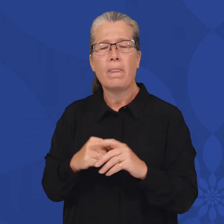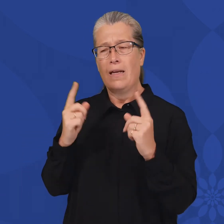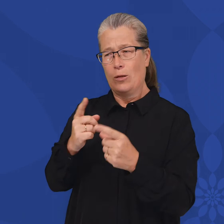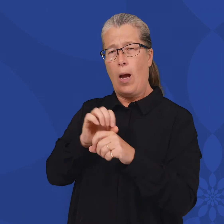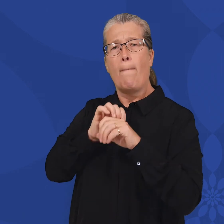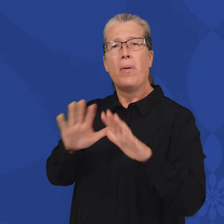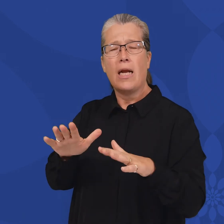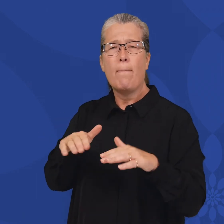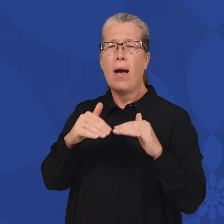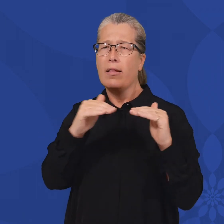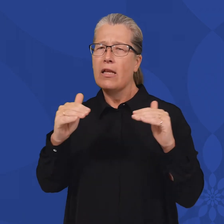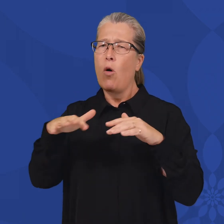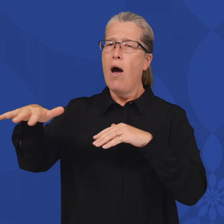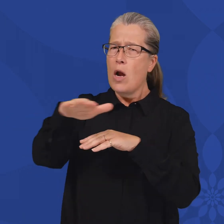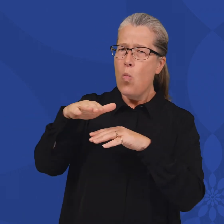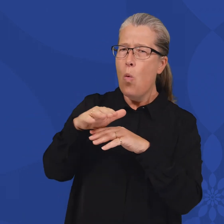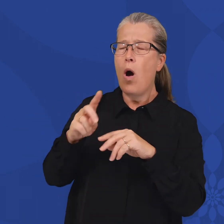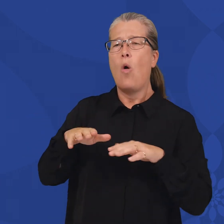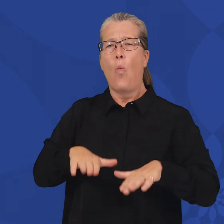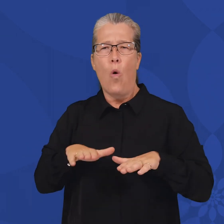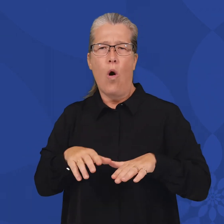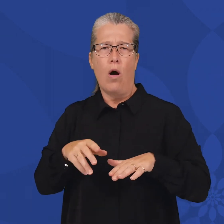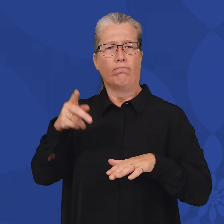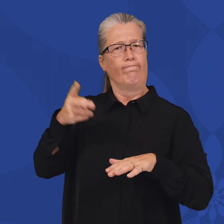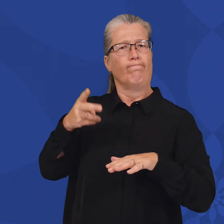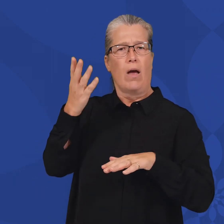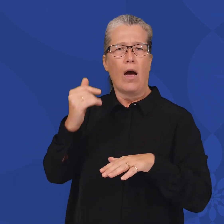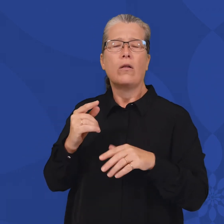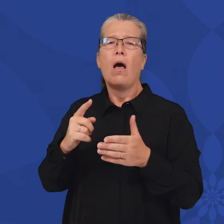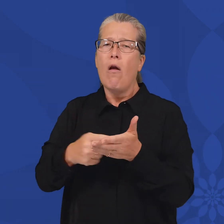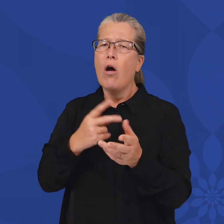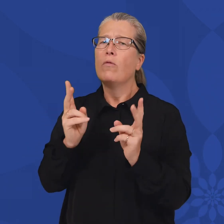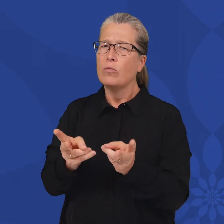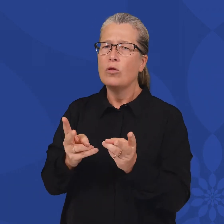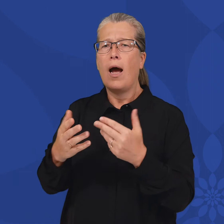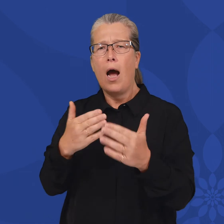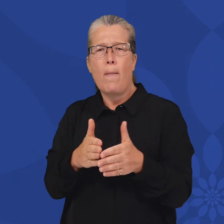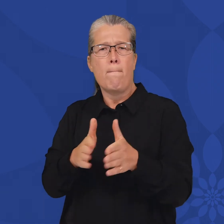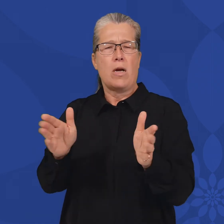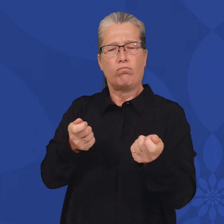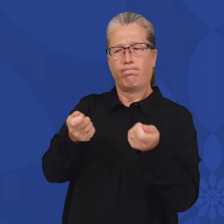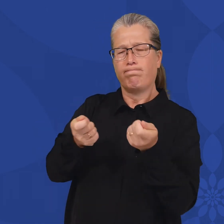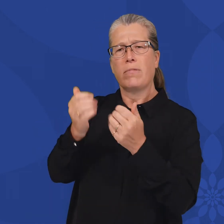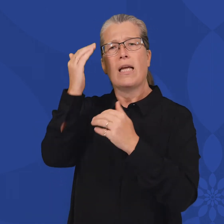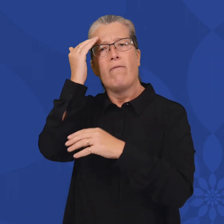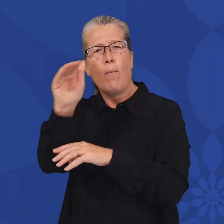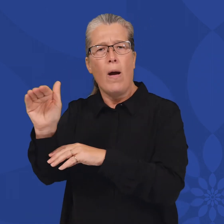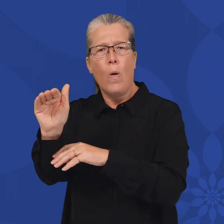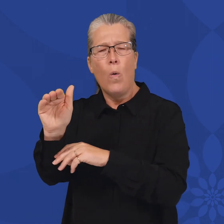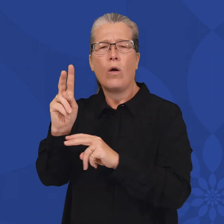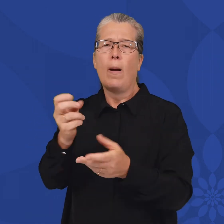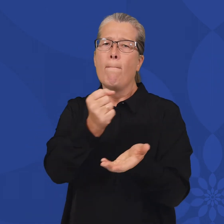Det regionala och lokala epidemiläget kan också förutsätta omfattande informationsstyrning och -